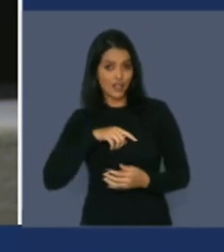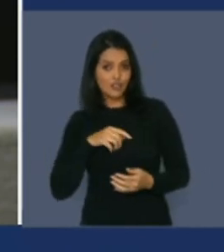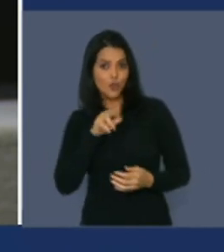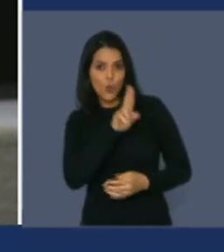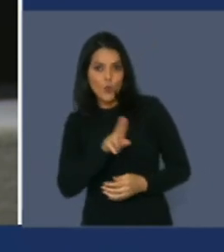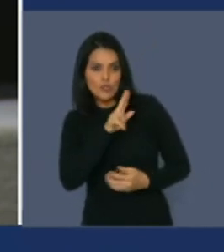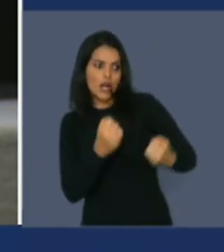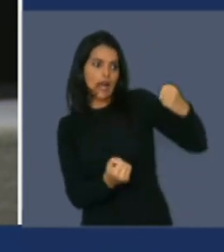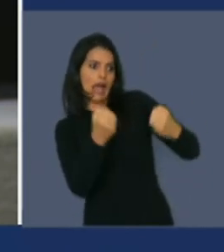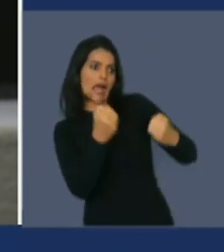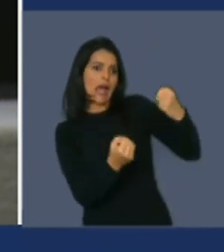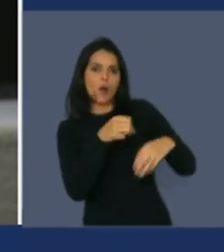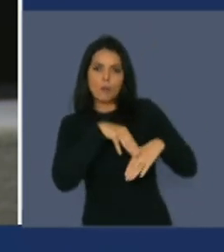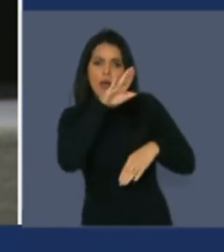POR QUE OS PREÇOS DA PETROBRAS SÃO PREÇOS QUE R